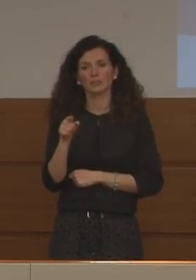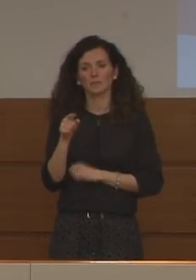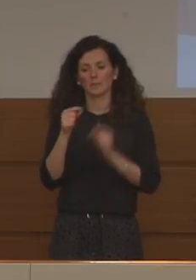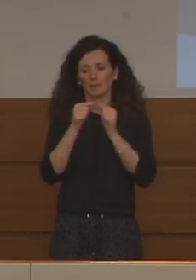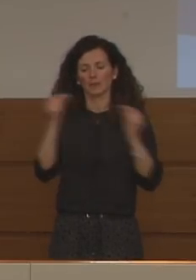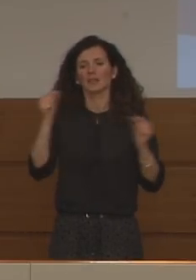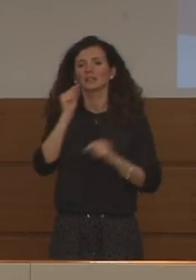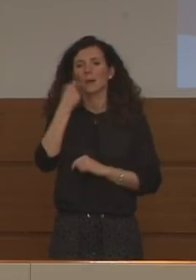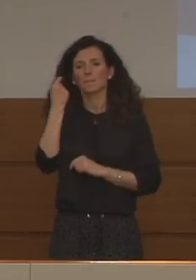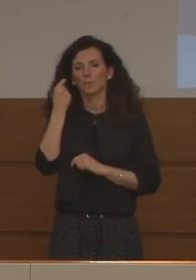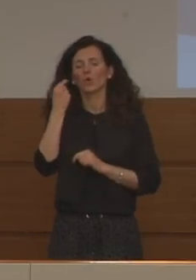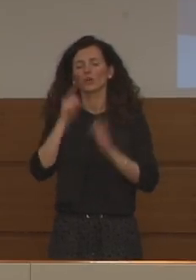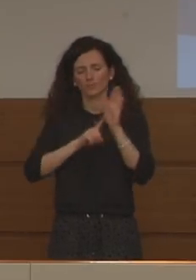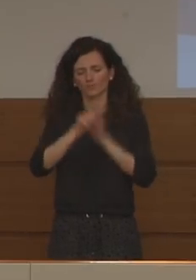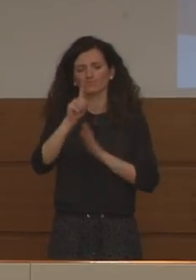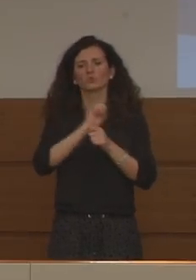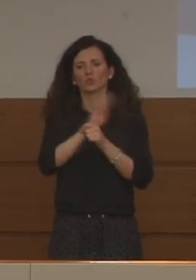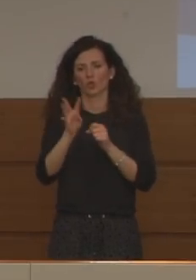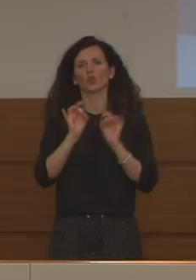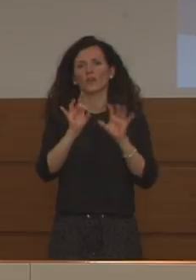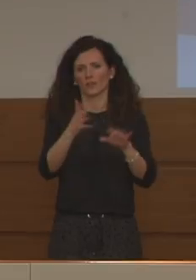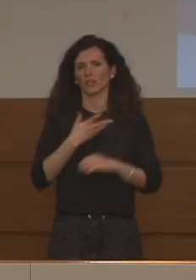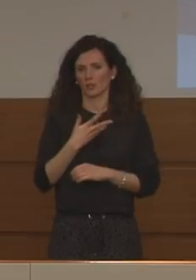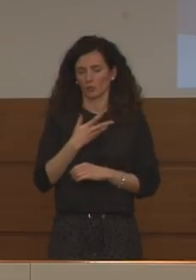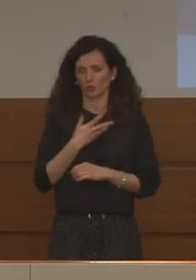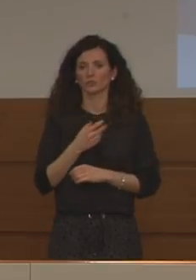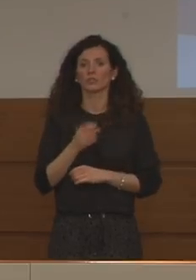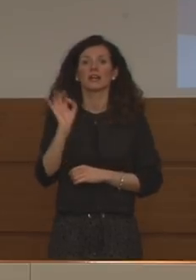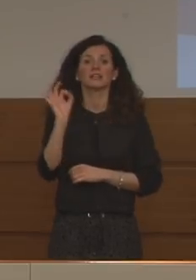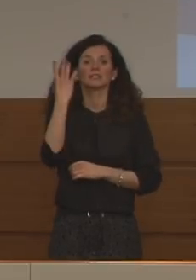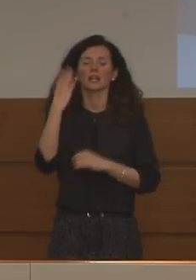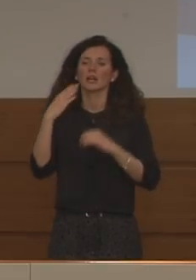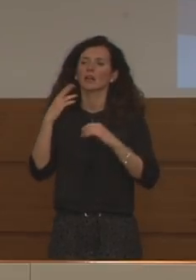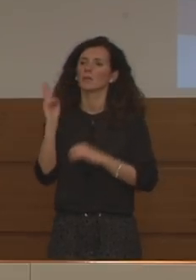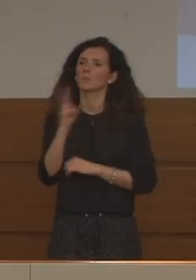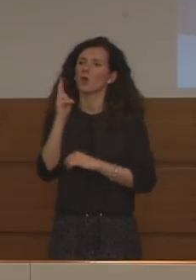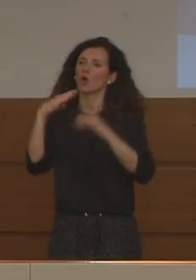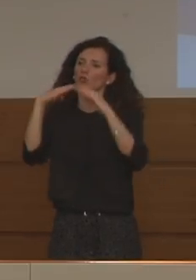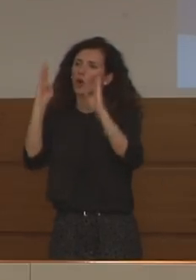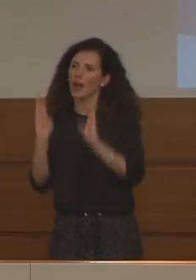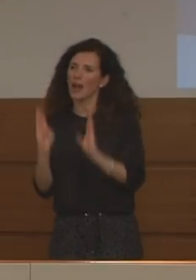positivo, quindi in realtà se è morto a casa, morto in casa di riposo e morto in